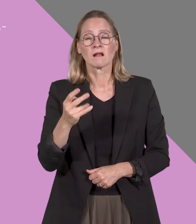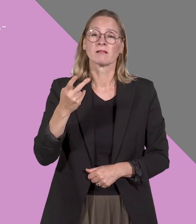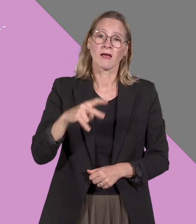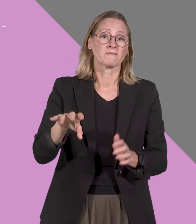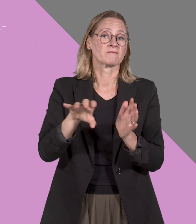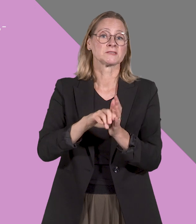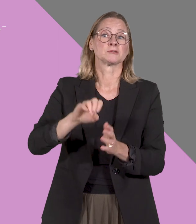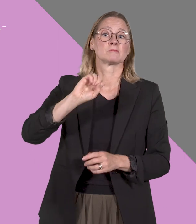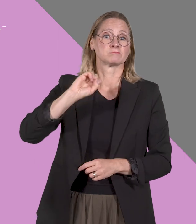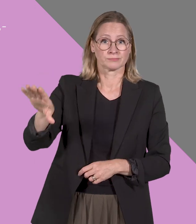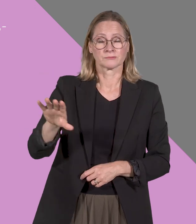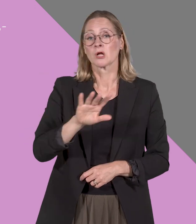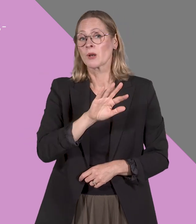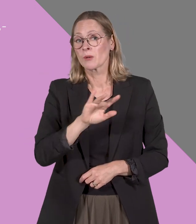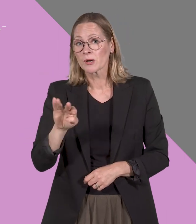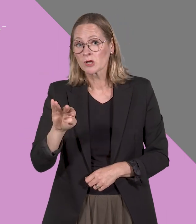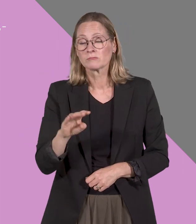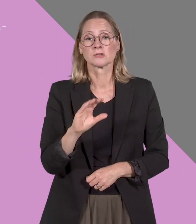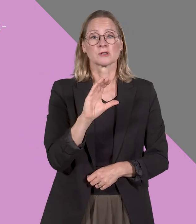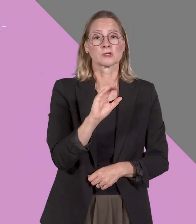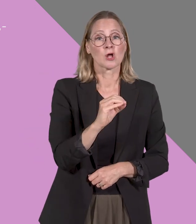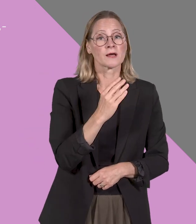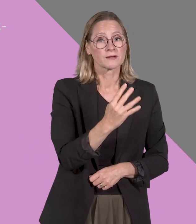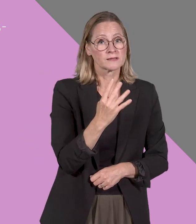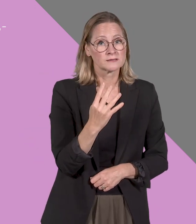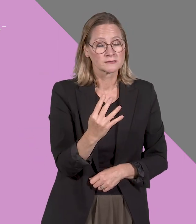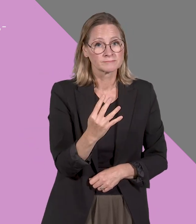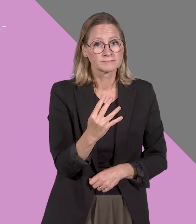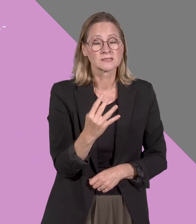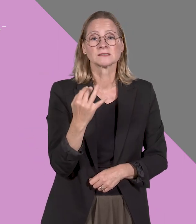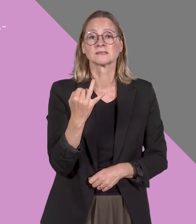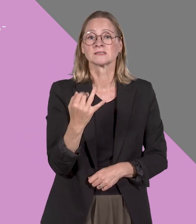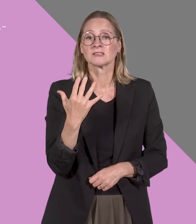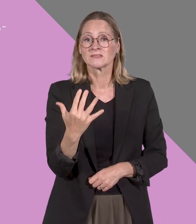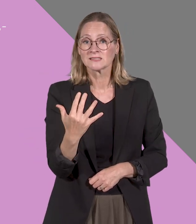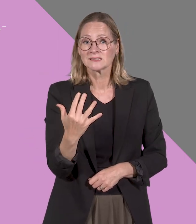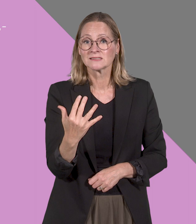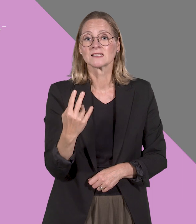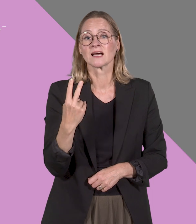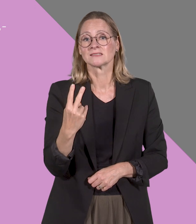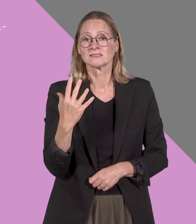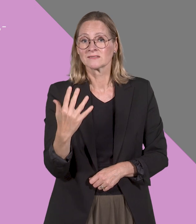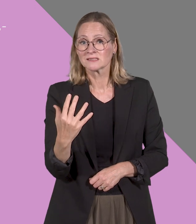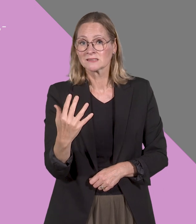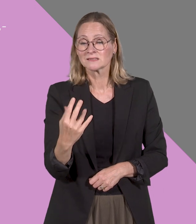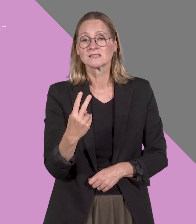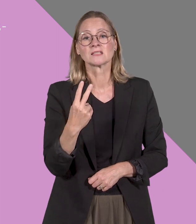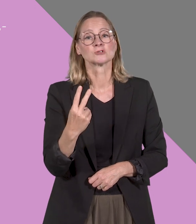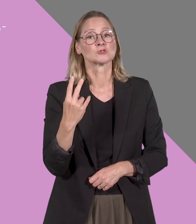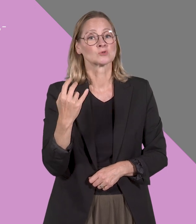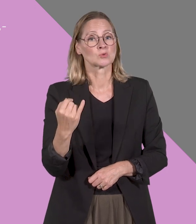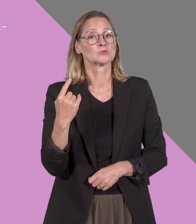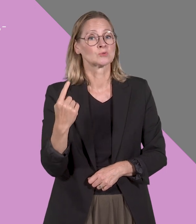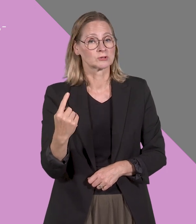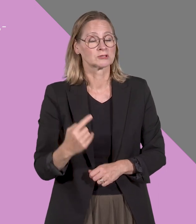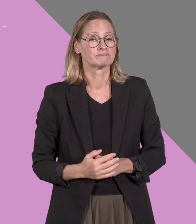tai viestillä numeroon 044-7525261.